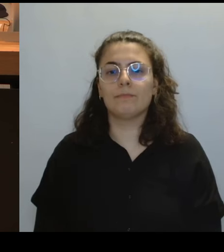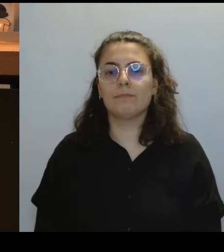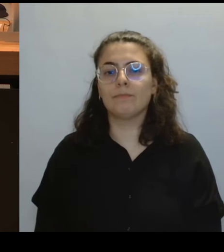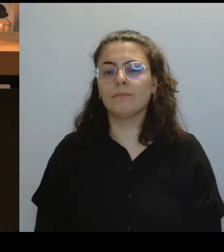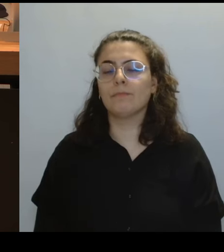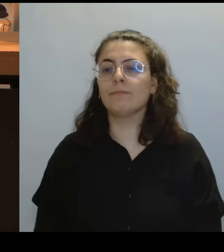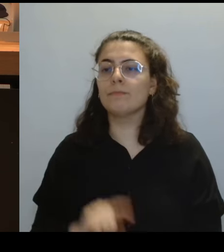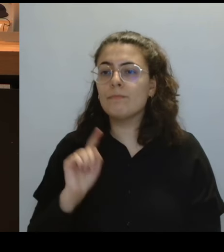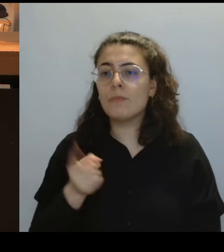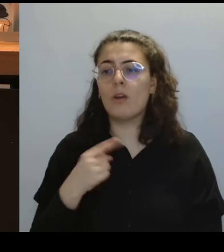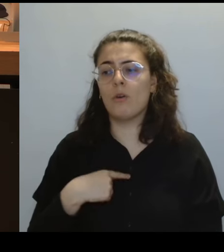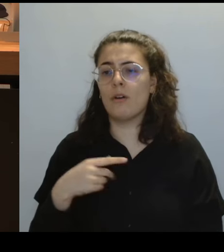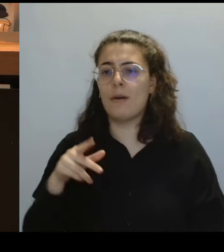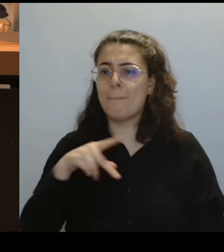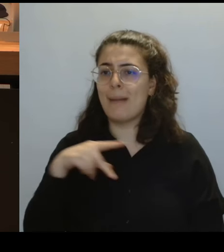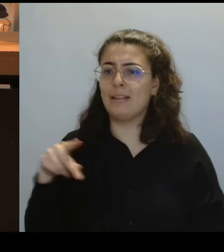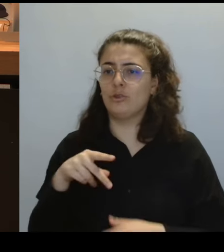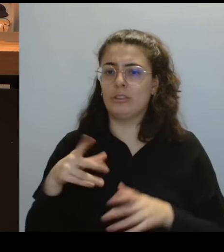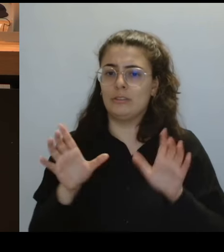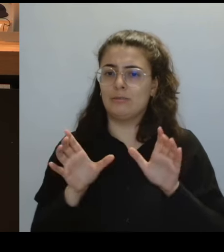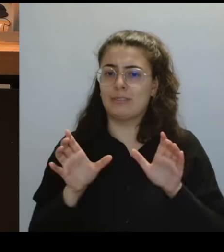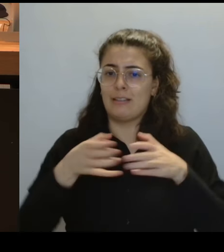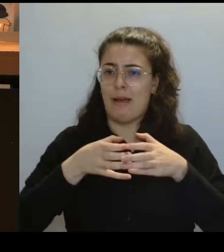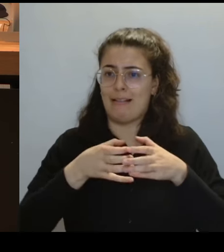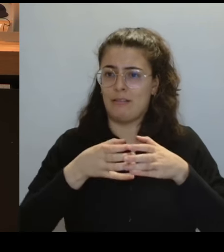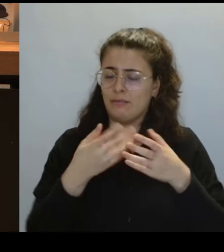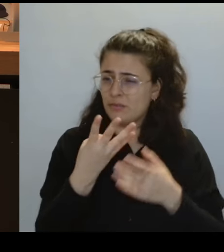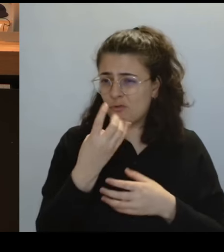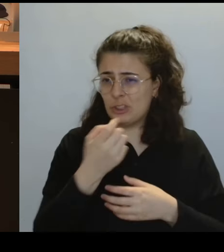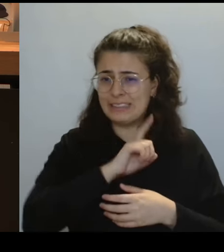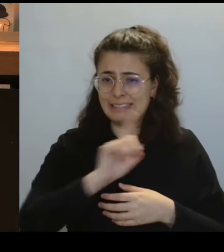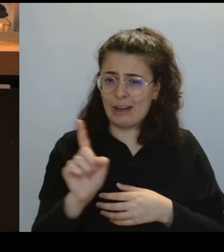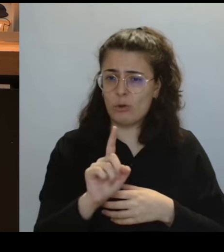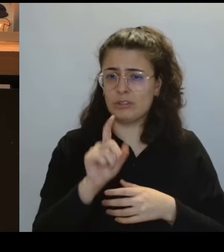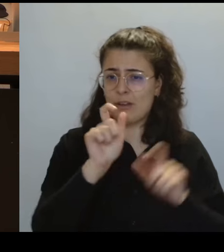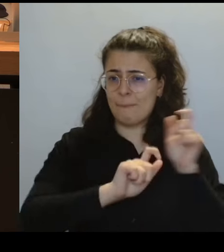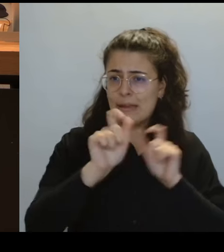also 40.000 Menschen in dieser Stadt, zur Zielscheibe machen, zeigt, dass